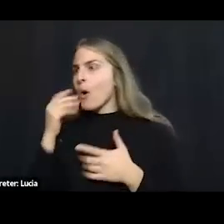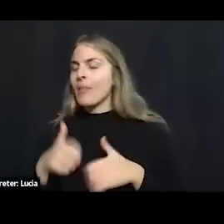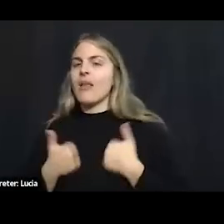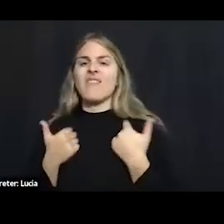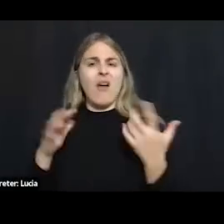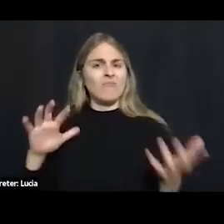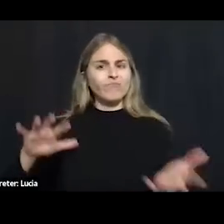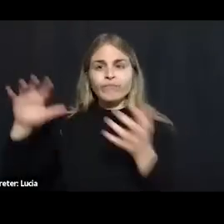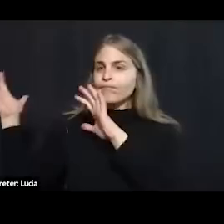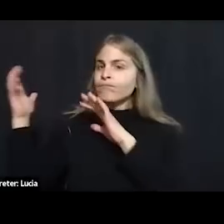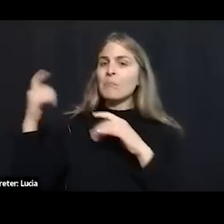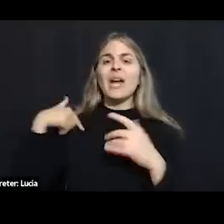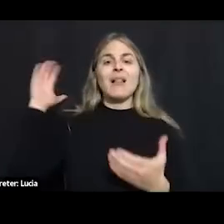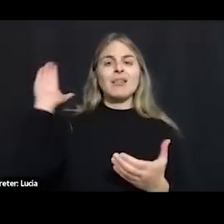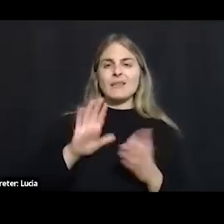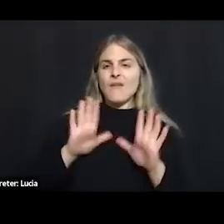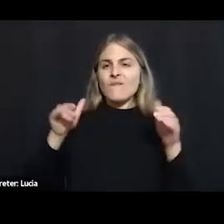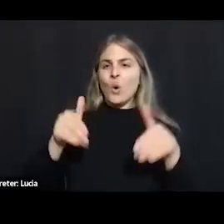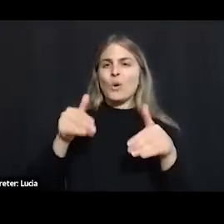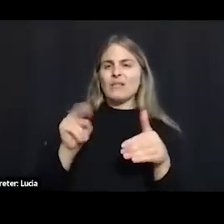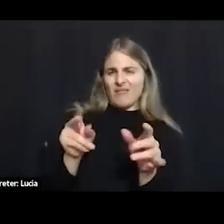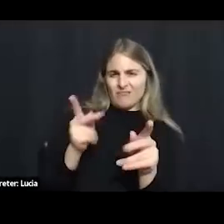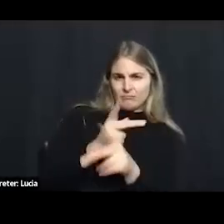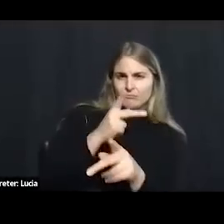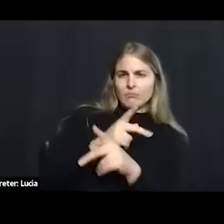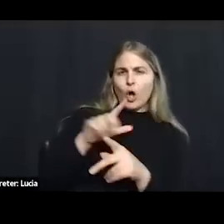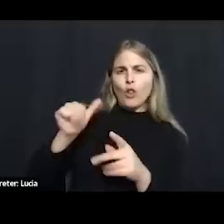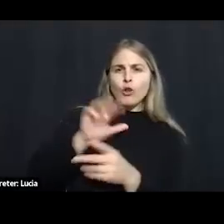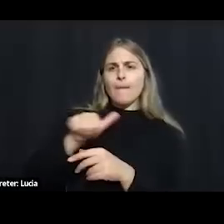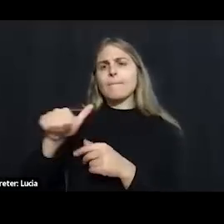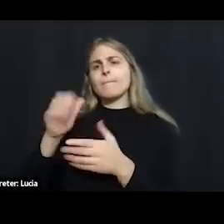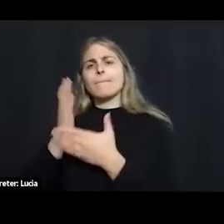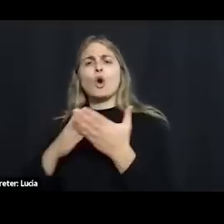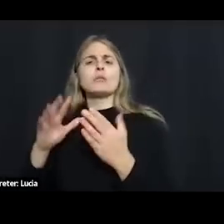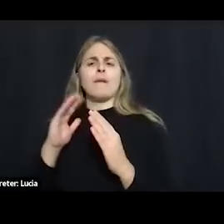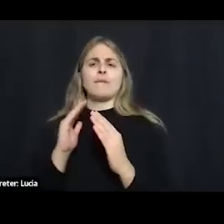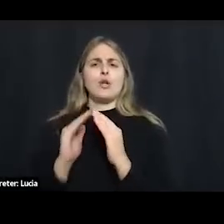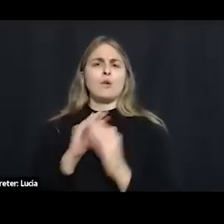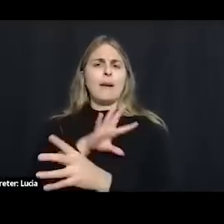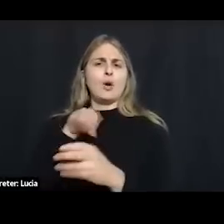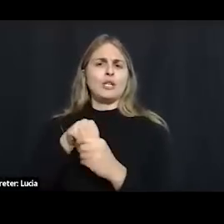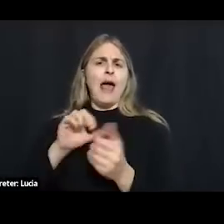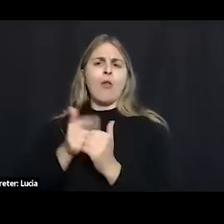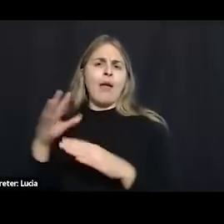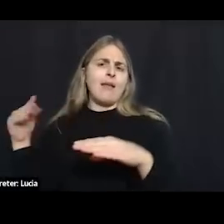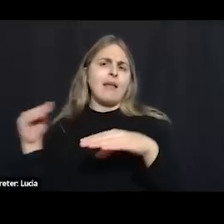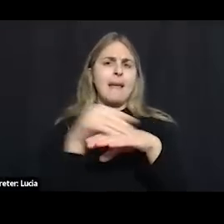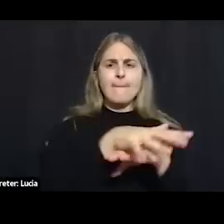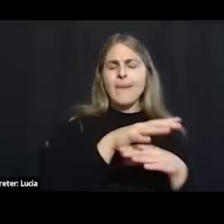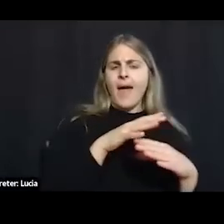Y se ha prestado menos atención a medir otros aspectos de la participación comunitaria y su papel en combatir la soledad.